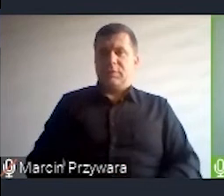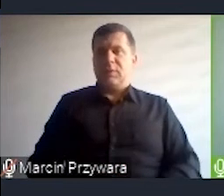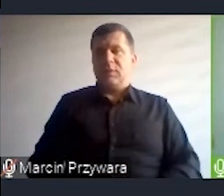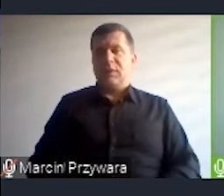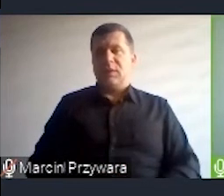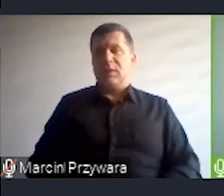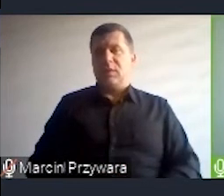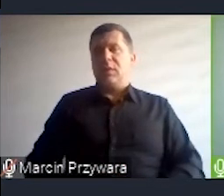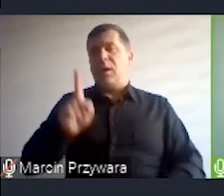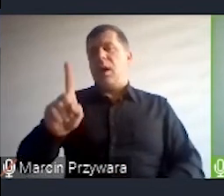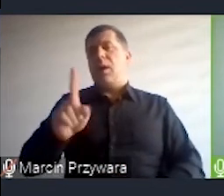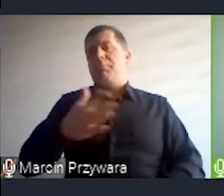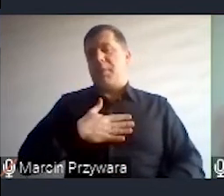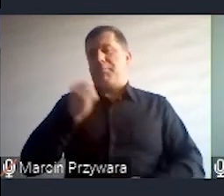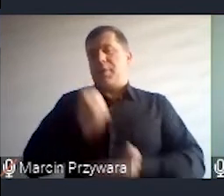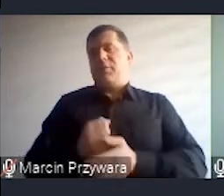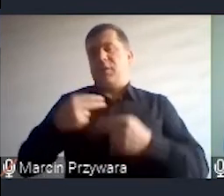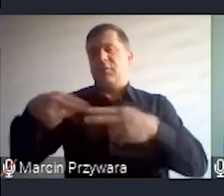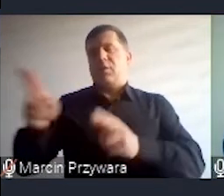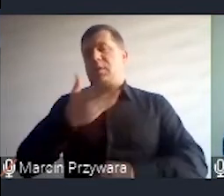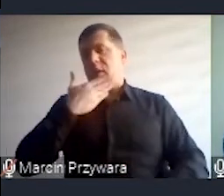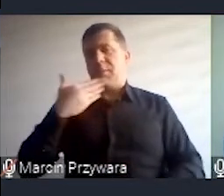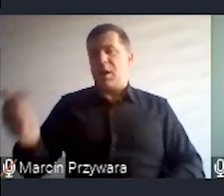ale mam prawa zwrotu, nie mam obowiązku wykupu.